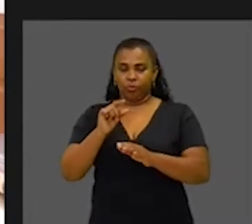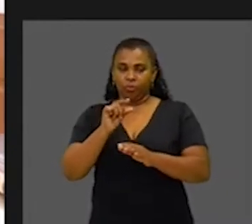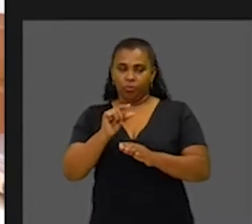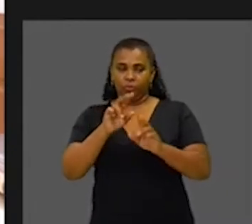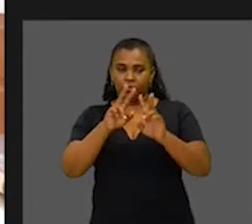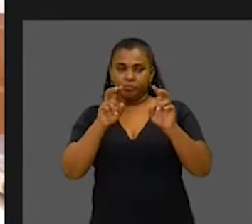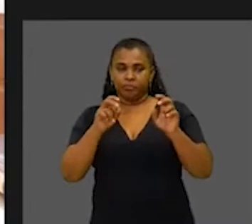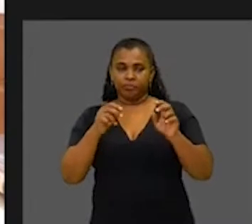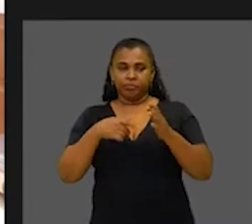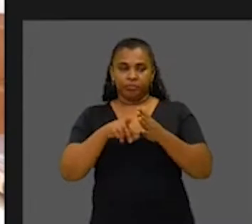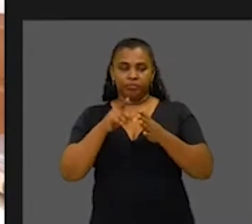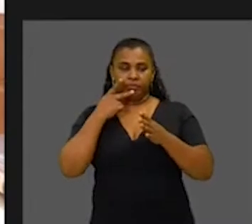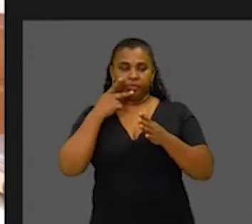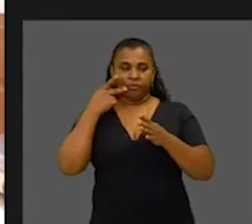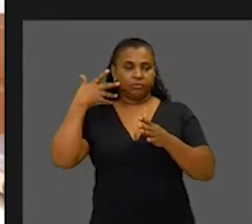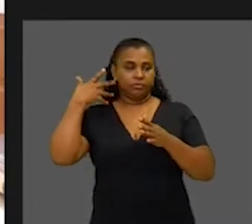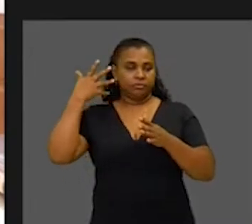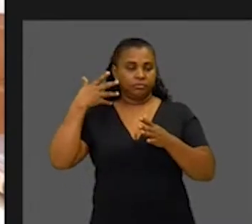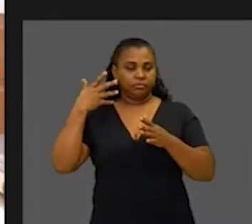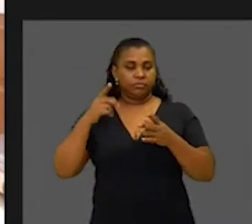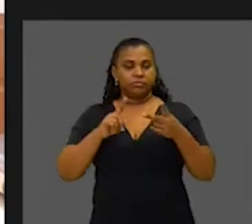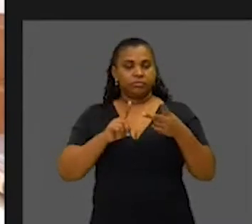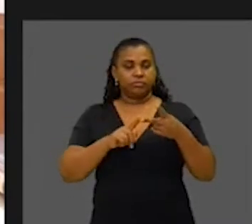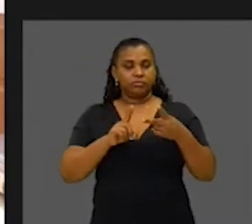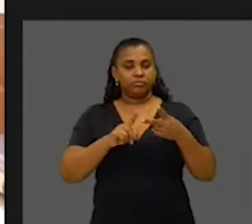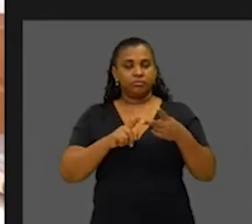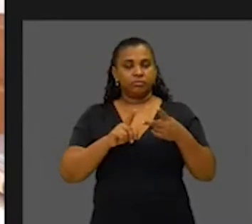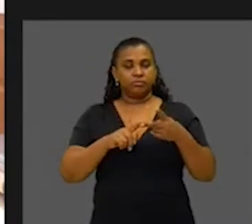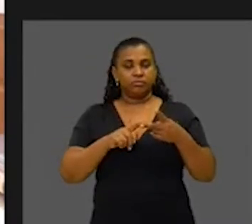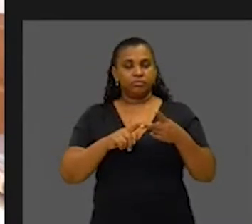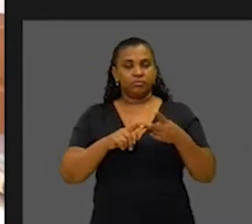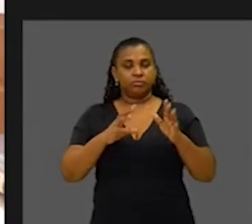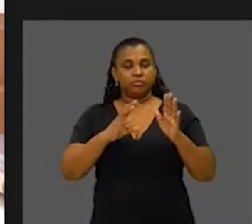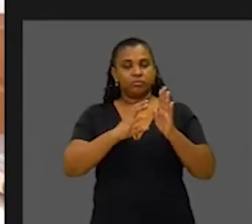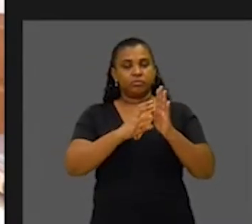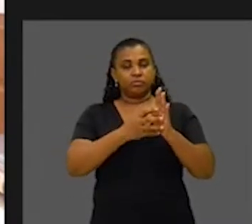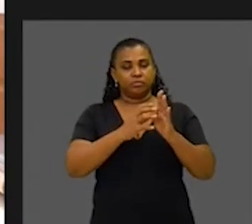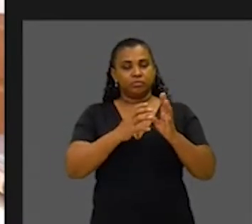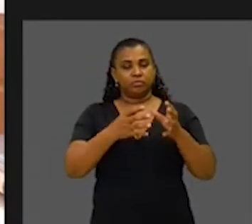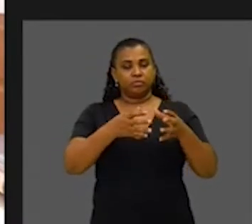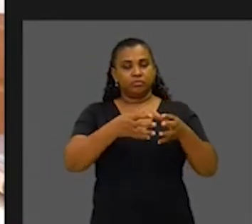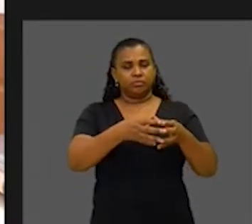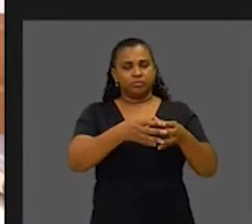fala e a segunda as candidaturas coletivas tem sido um instrumento eficiente para o aumento da